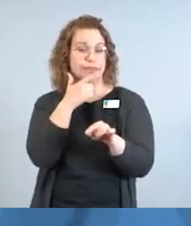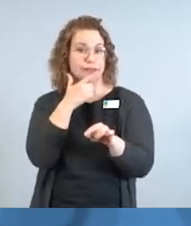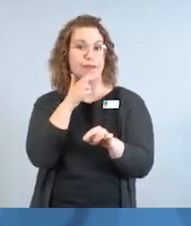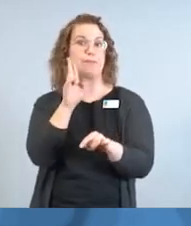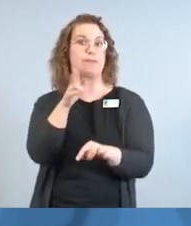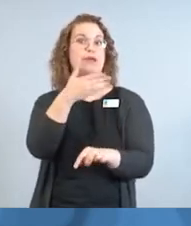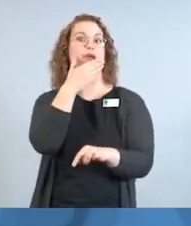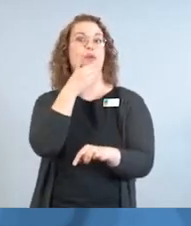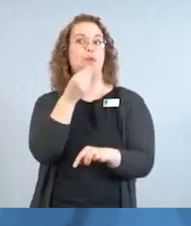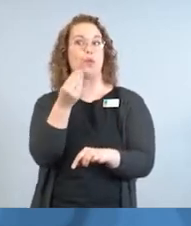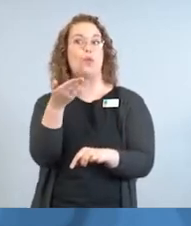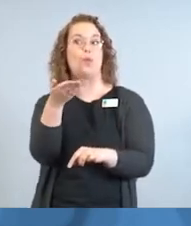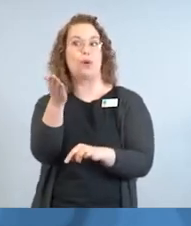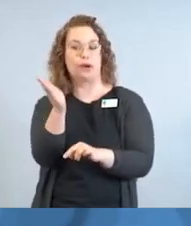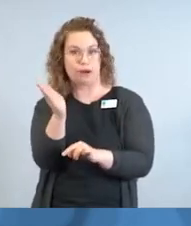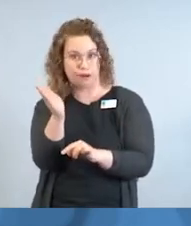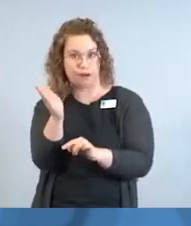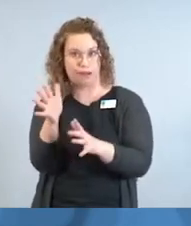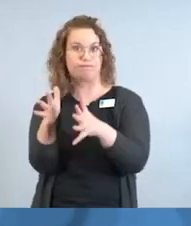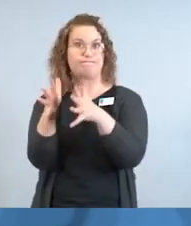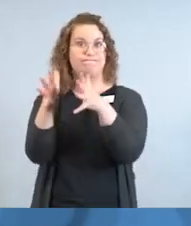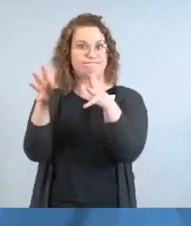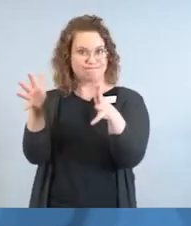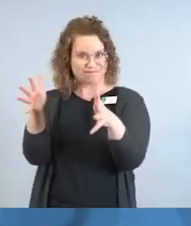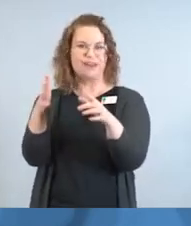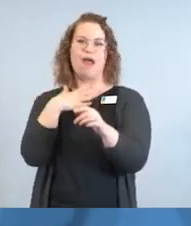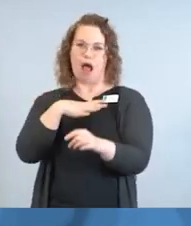on noudatettava varovaisuusperiaatetta.